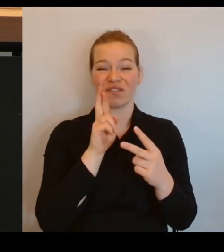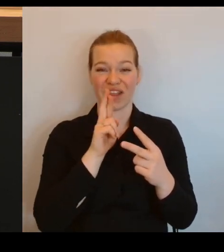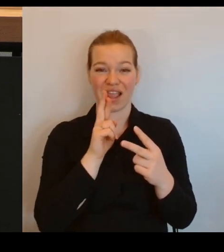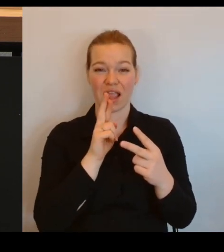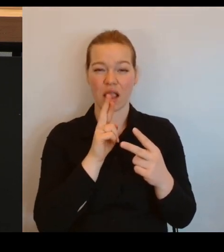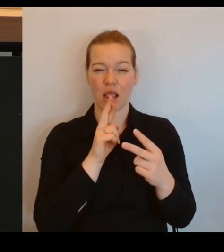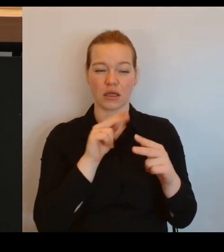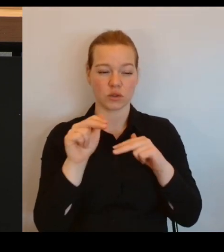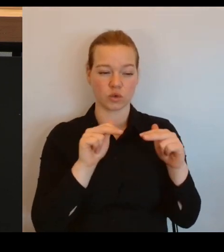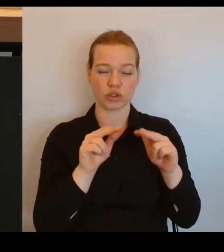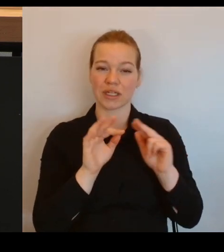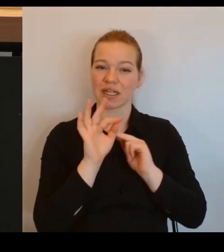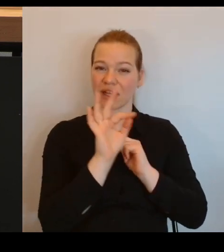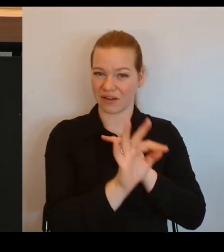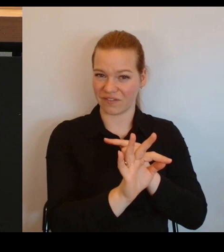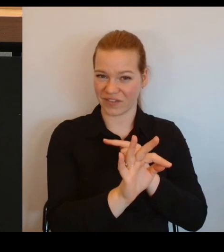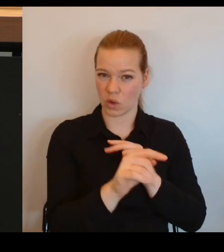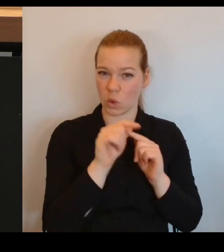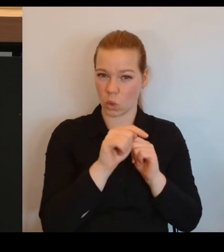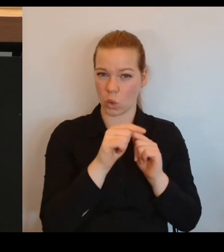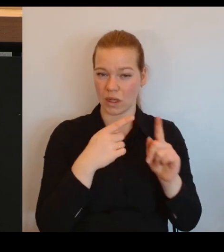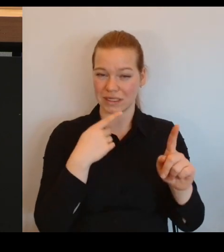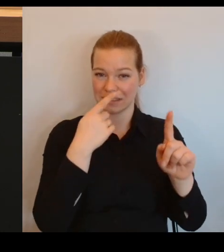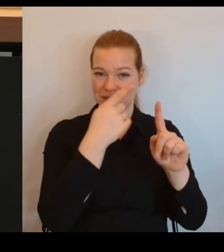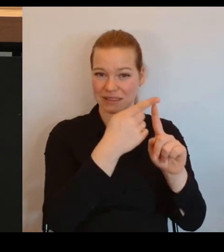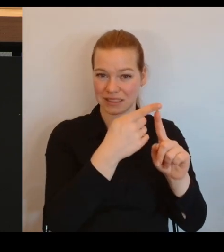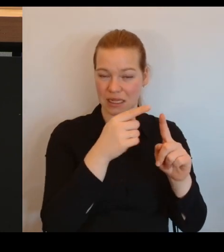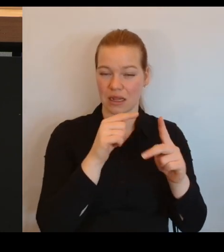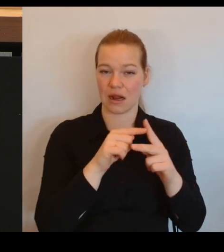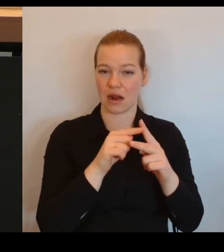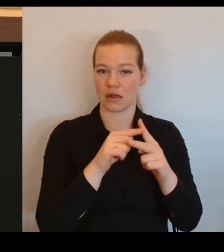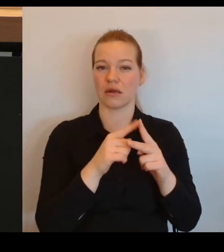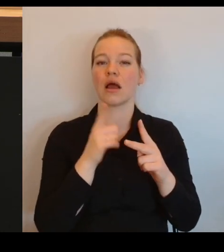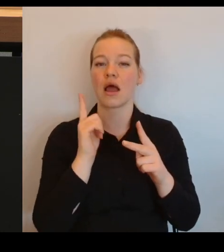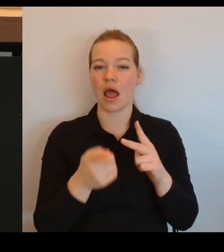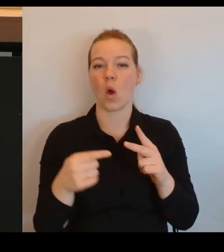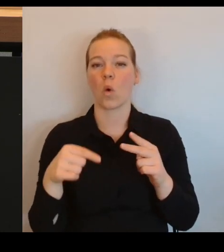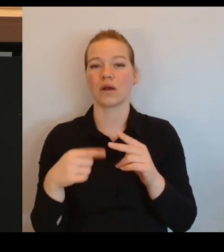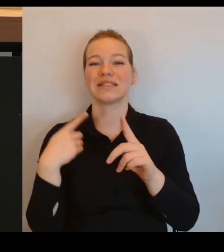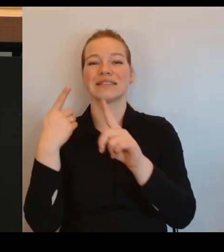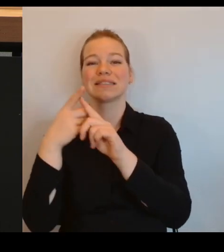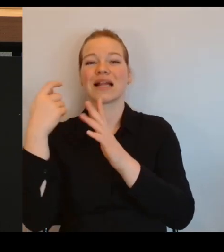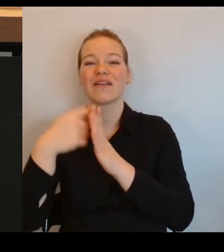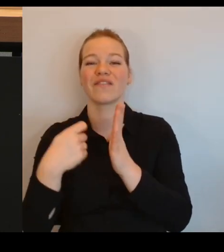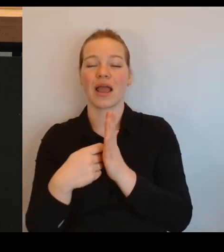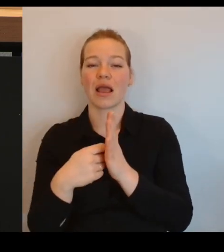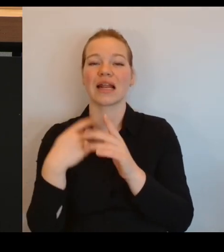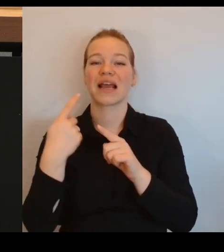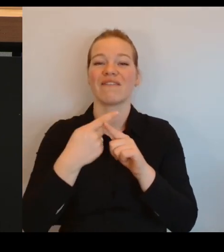Kennzahlen und Zielwerte definieren. Welche Ziele sollen mit dem Wissenstransfer erreicht werden und